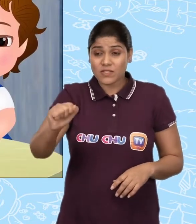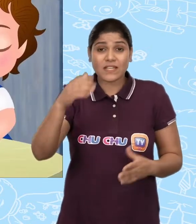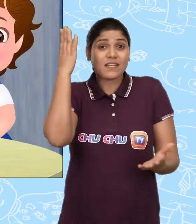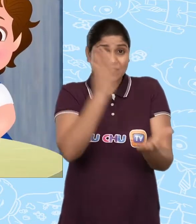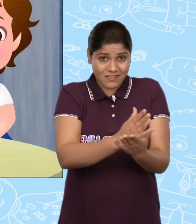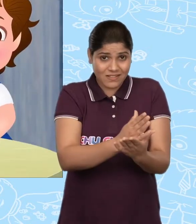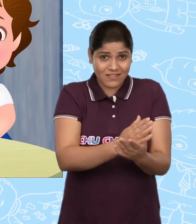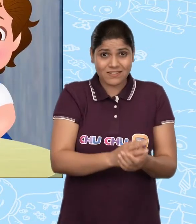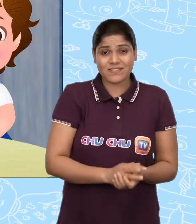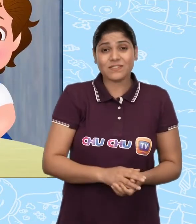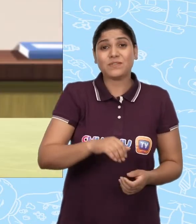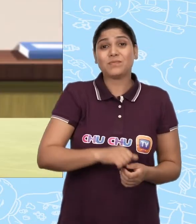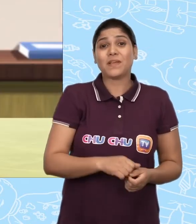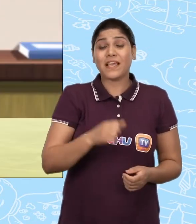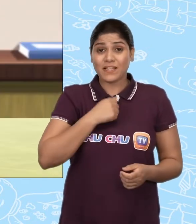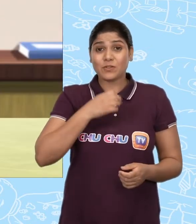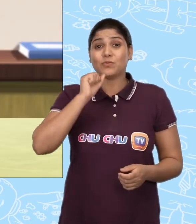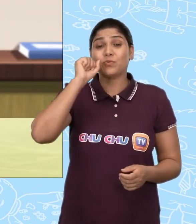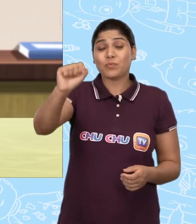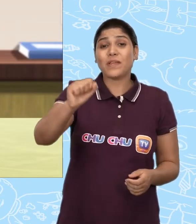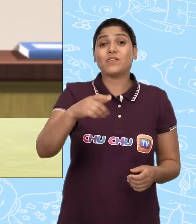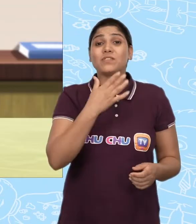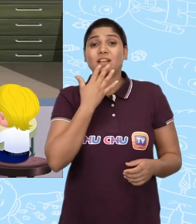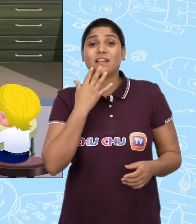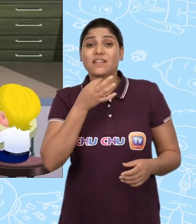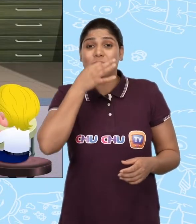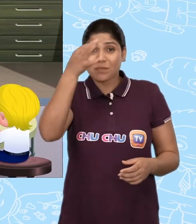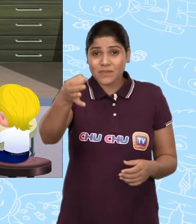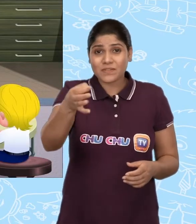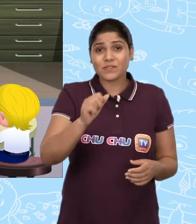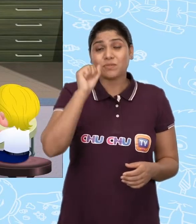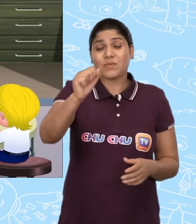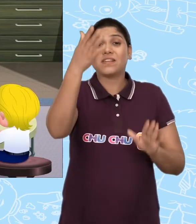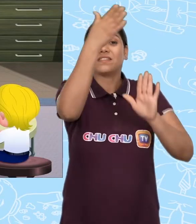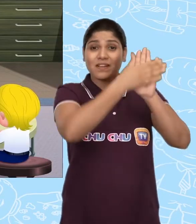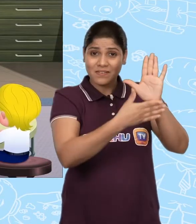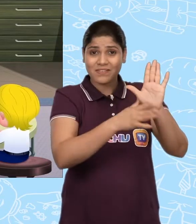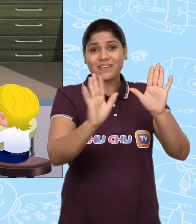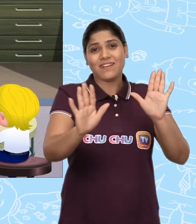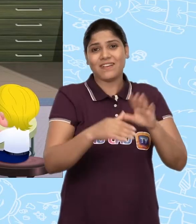और जब ये रूकेगा तो मै तुम्हे उस रंग के बारे बताऊंगी जो तुम्हारे सामने होगा।